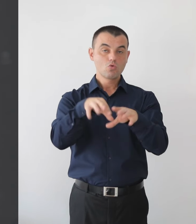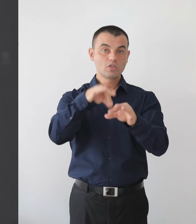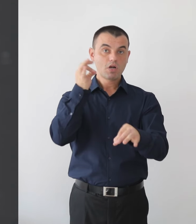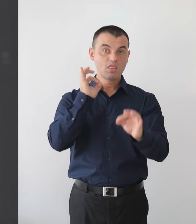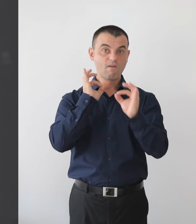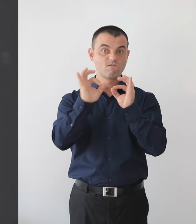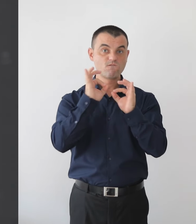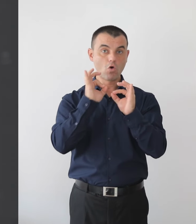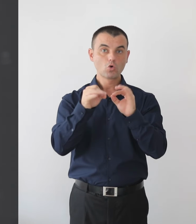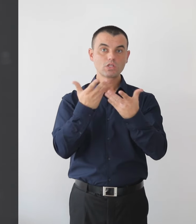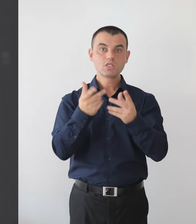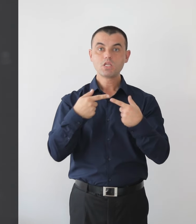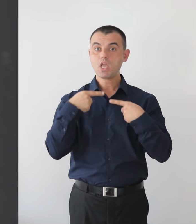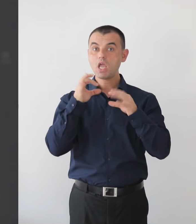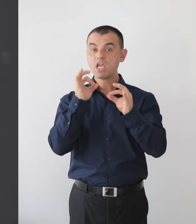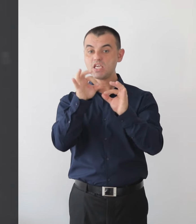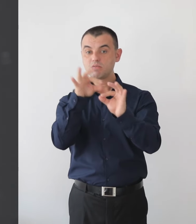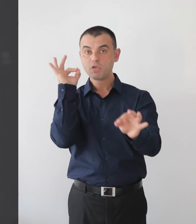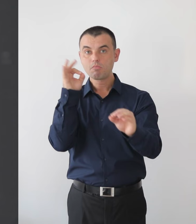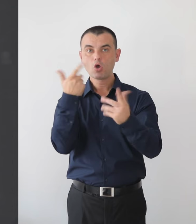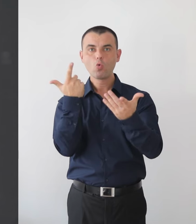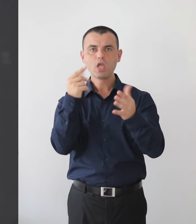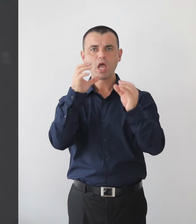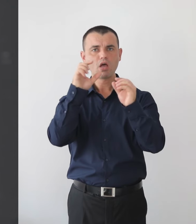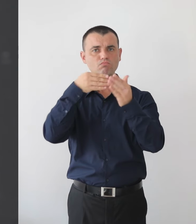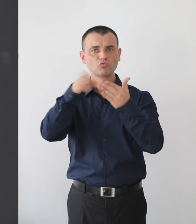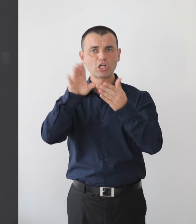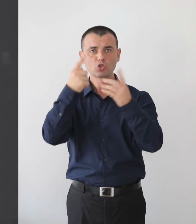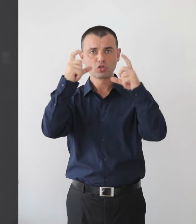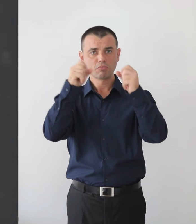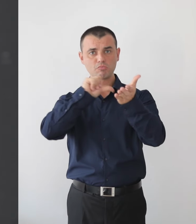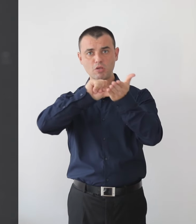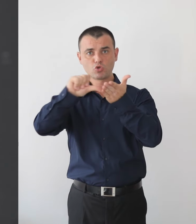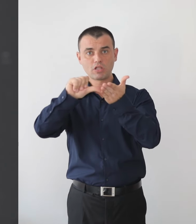Чрез изборът на фокусна точка в кадъра, ние избираме коя част от снимката да бъде на фокус.